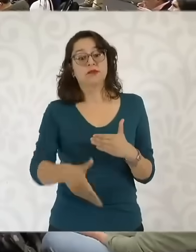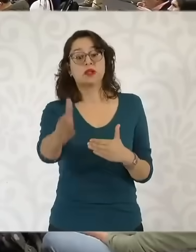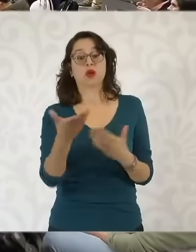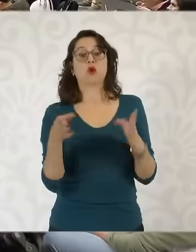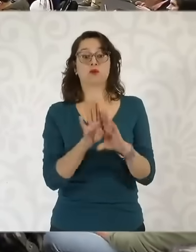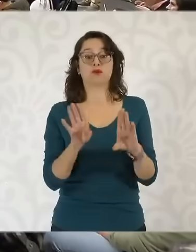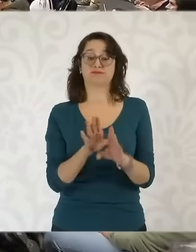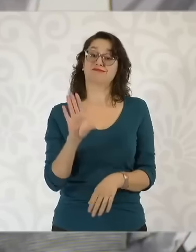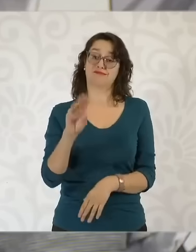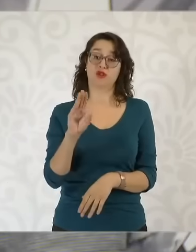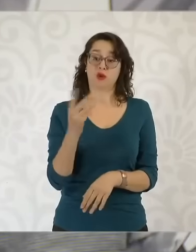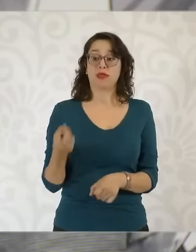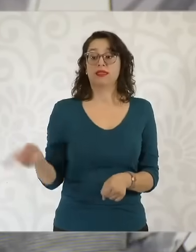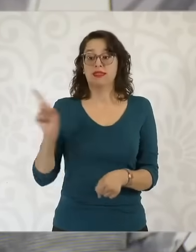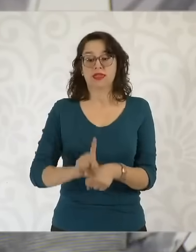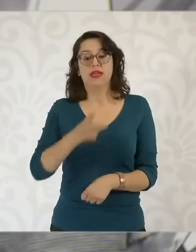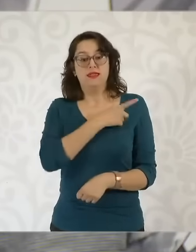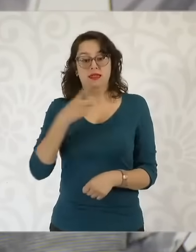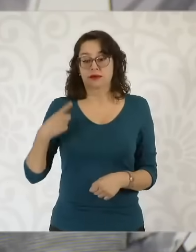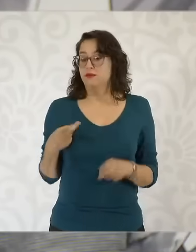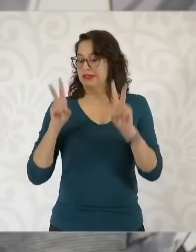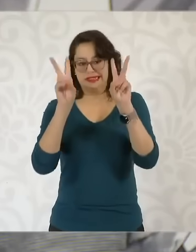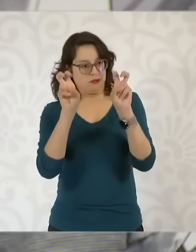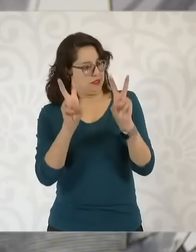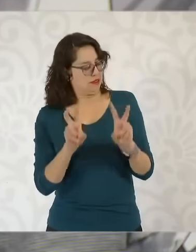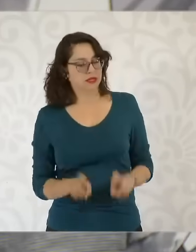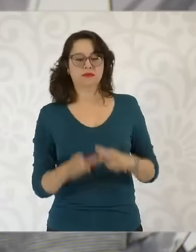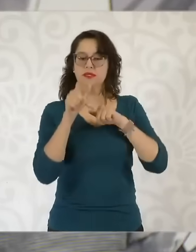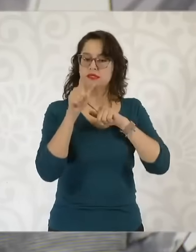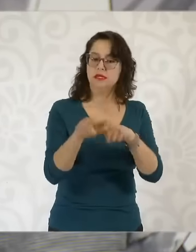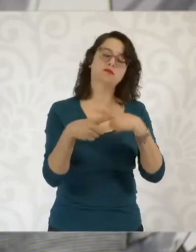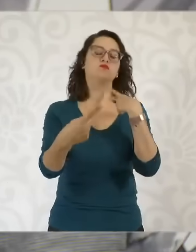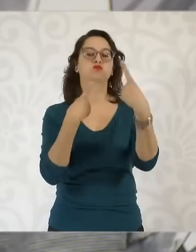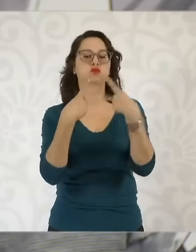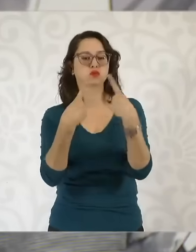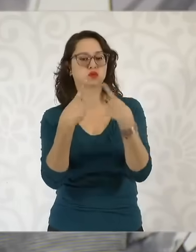estos próximos 90 días. Tenemos que tratar muchos temas, algunos de esos temas son arancelarios,